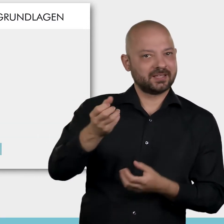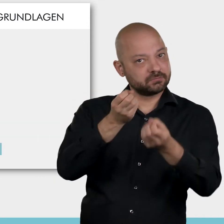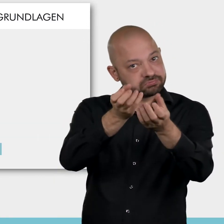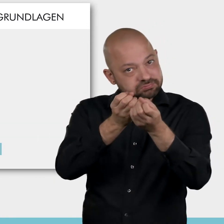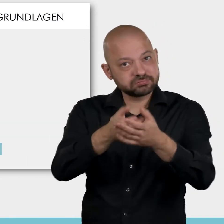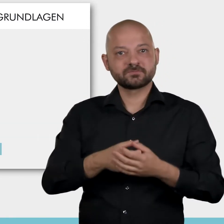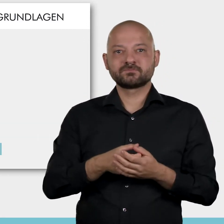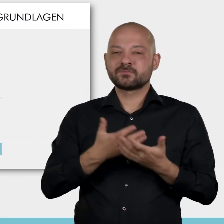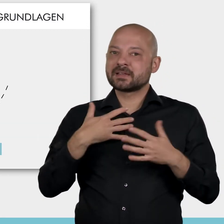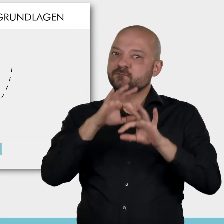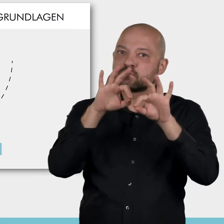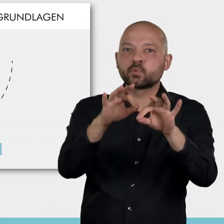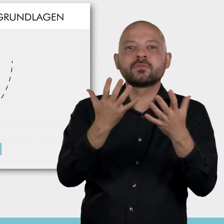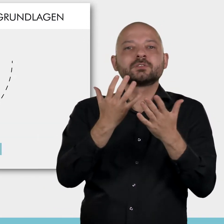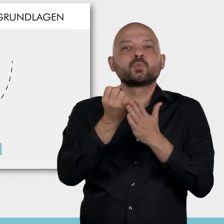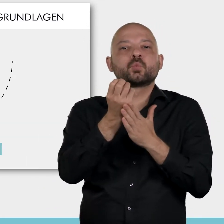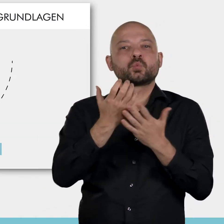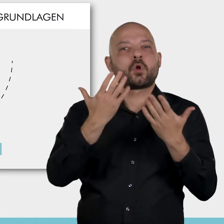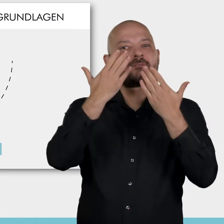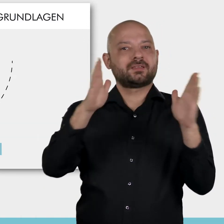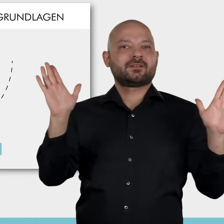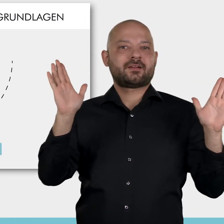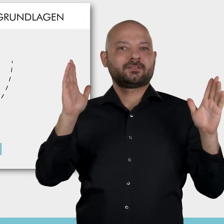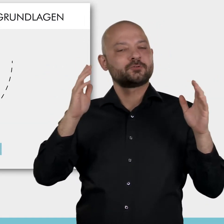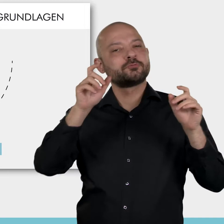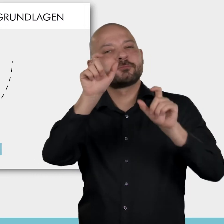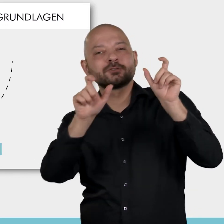Für eine Kultur der Offenheit und des menschlichen Miteinanders.